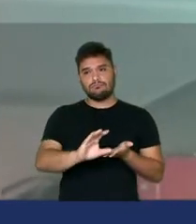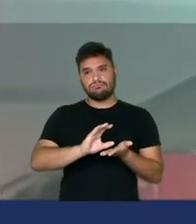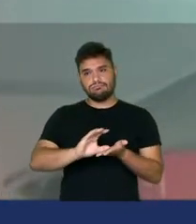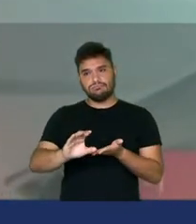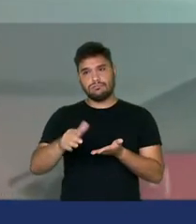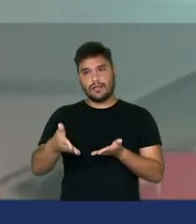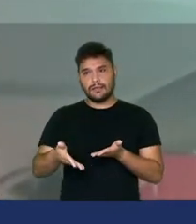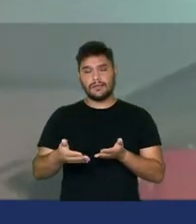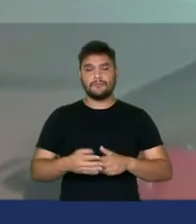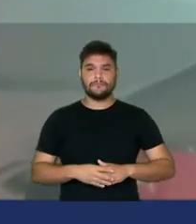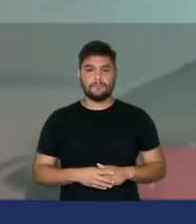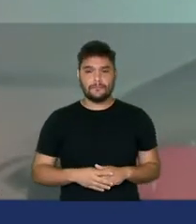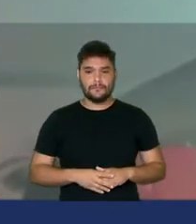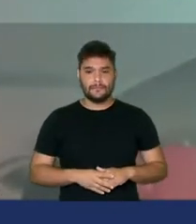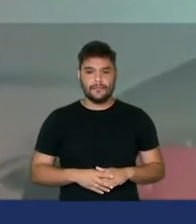DE REAIS QUE VÃO SER